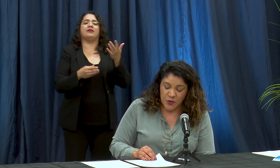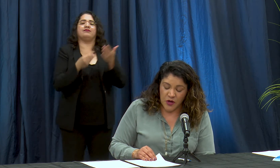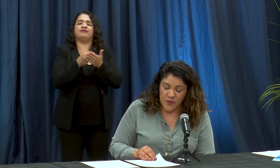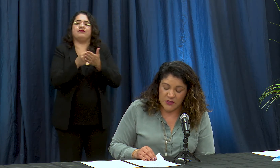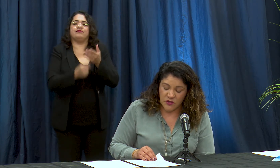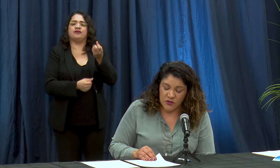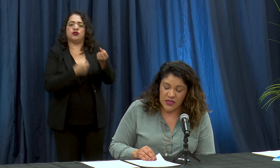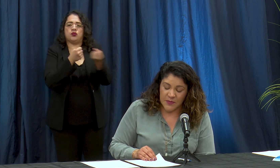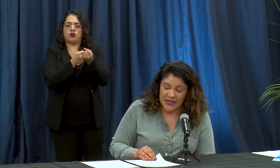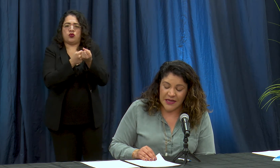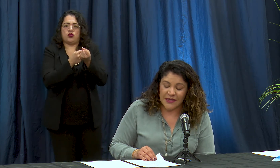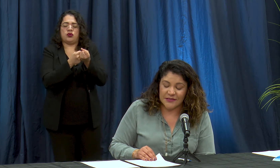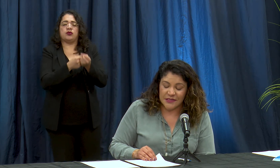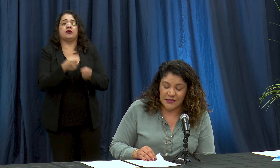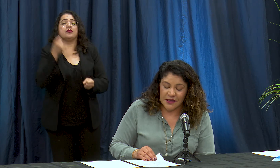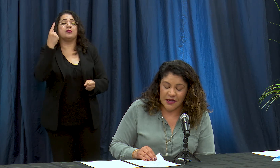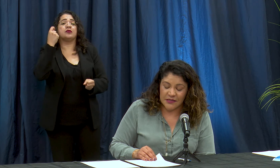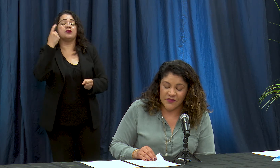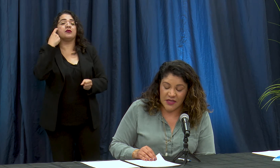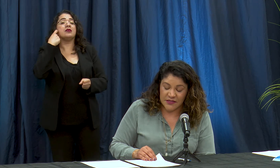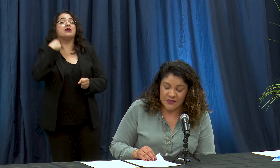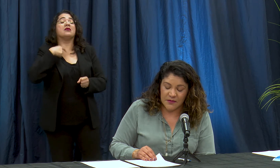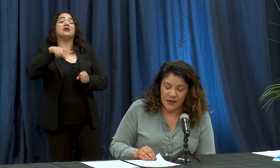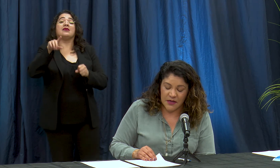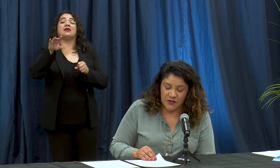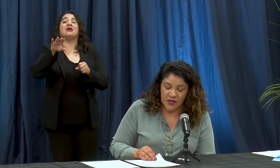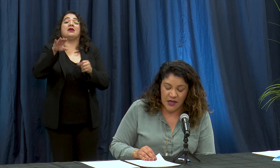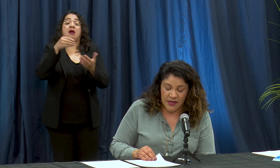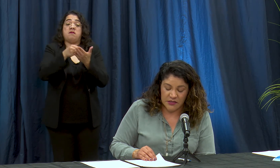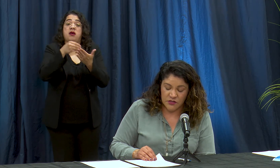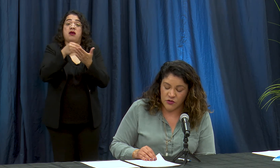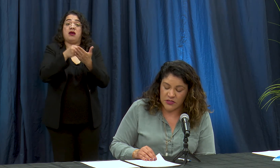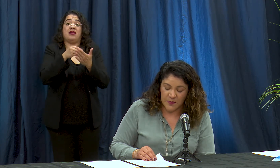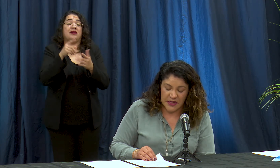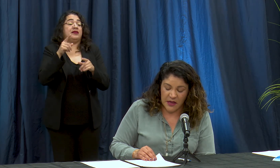programa solo skeptical as seat alice fianza slavery Doda kaya's no se applica